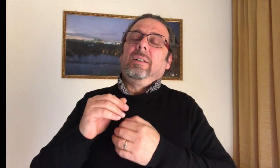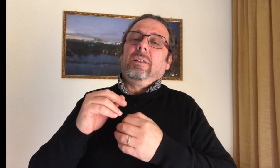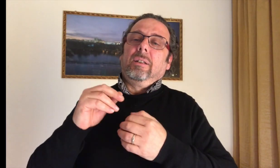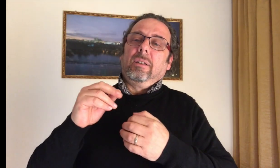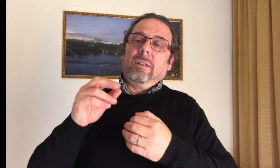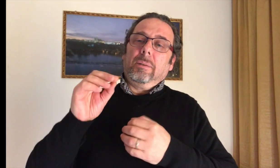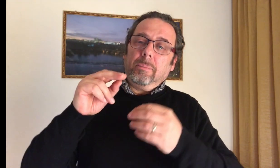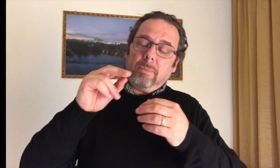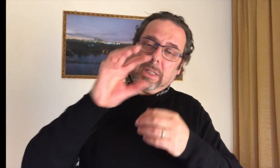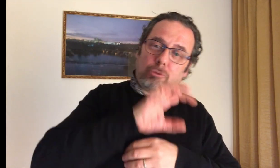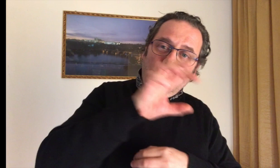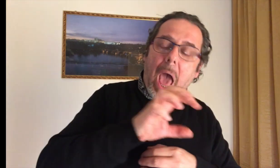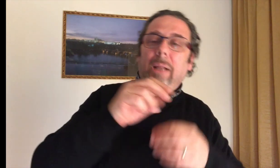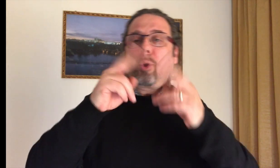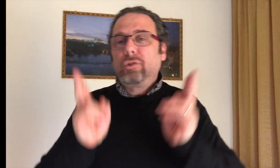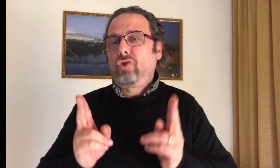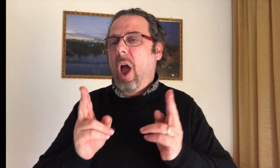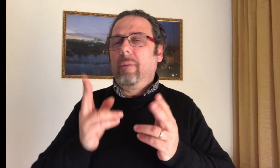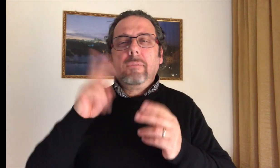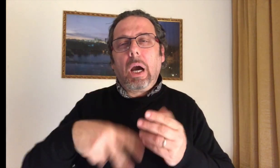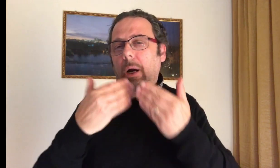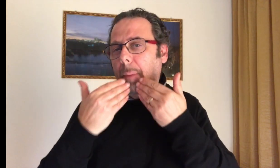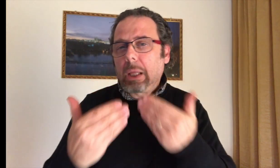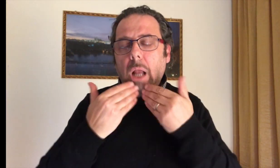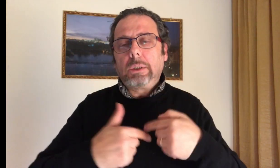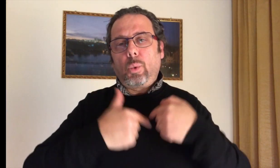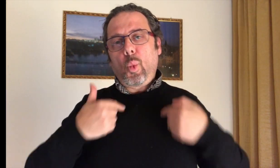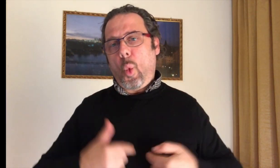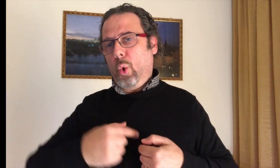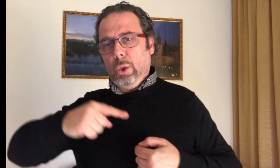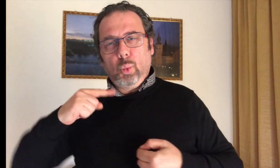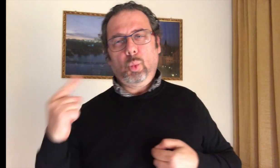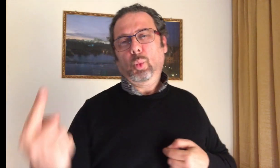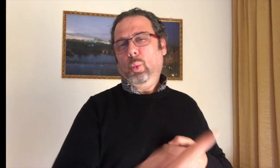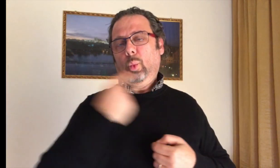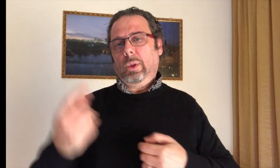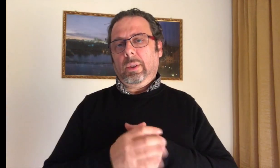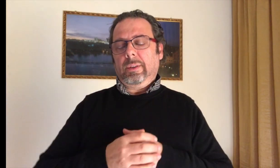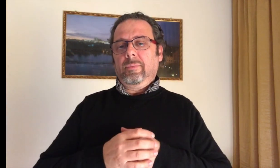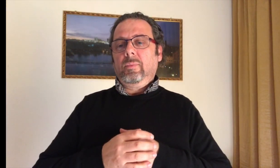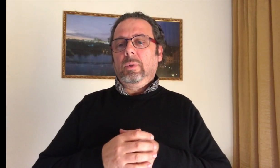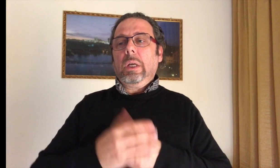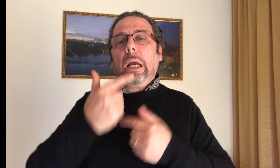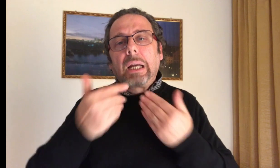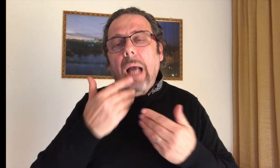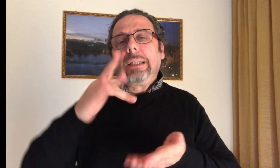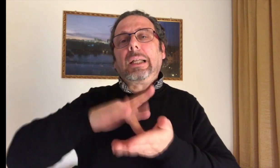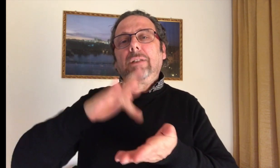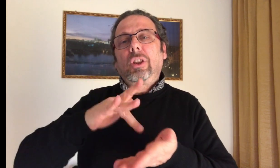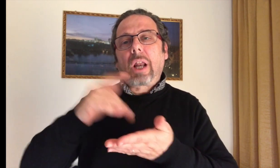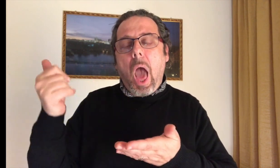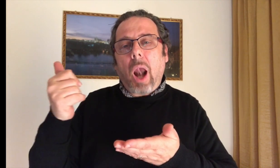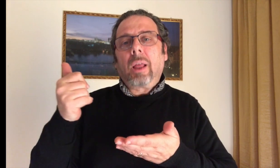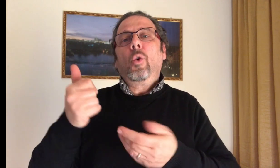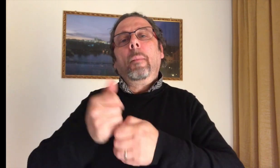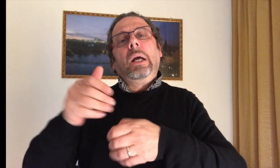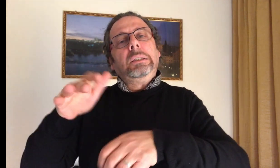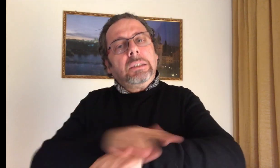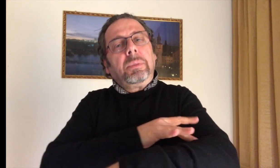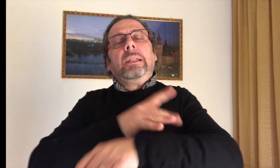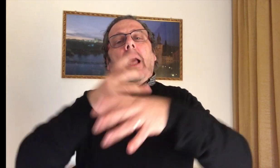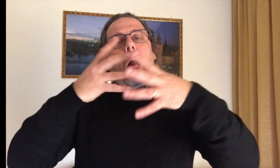i referenti regionali e provinciali, veramente grazie di cuore a tutti. Grazie Sede Centrale ENS di Roma